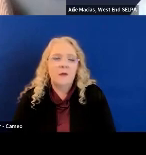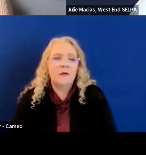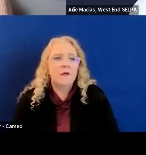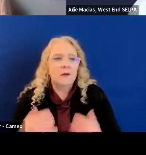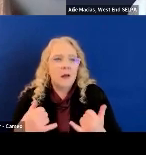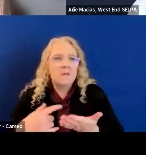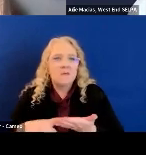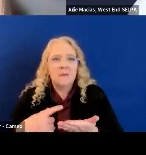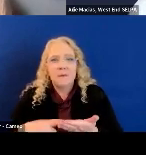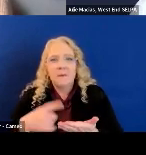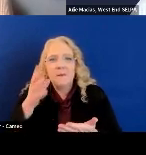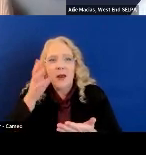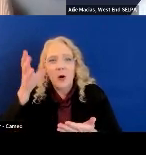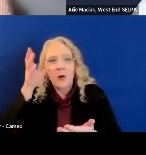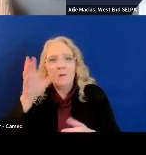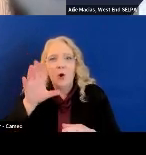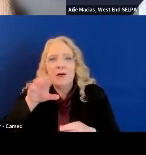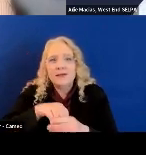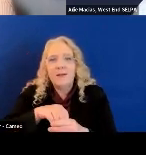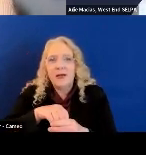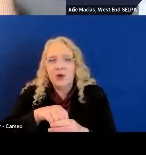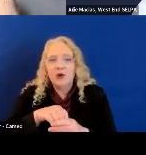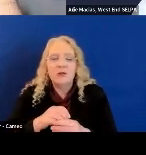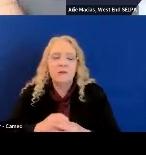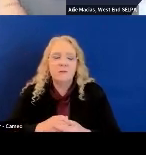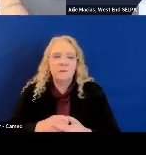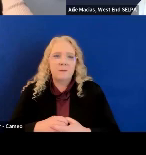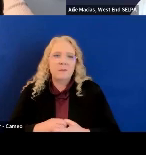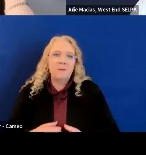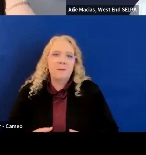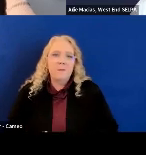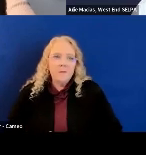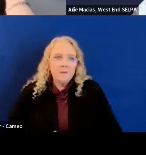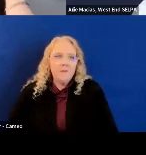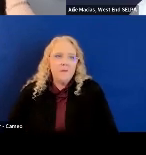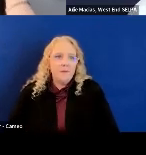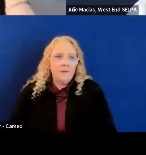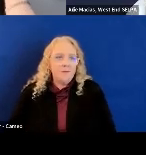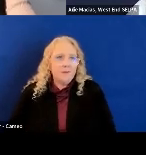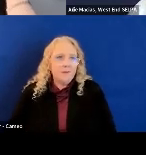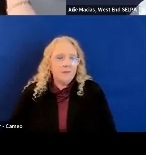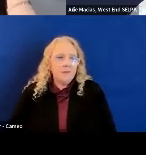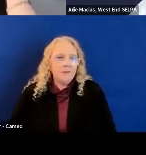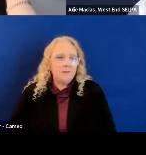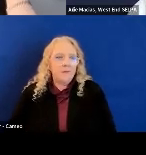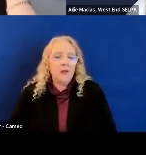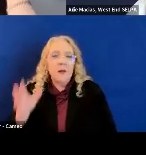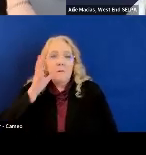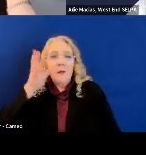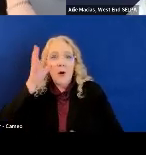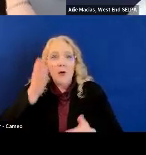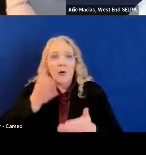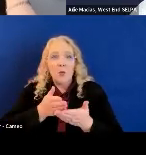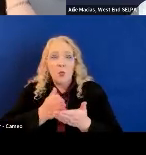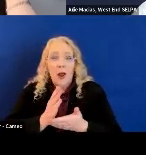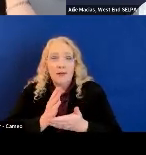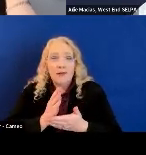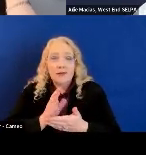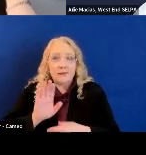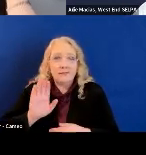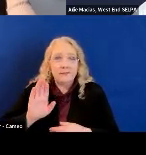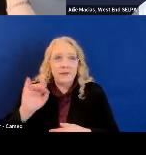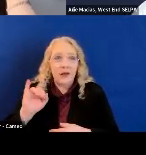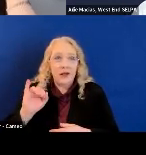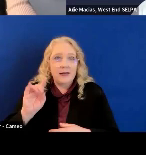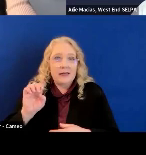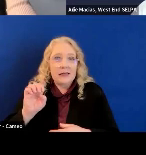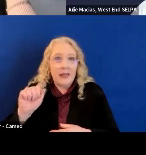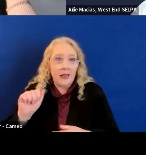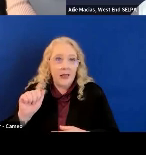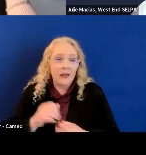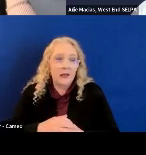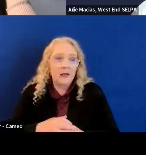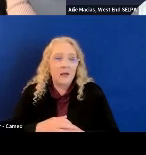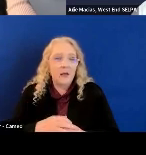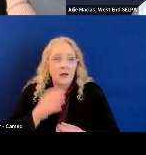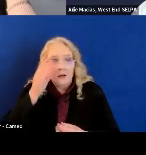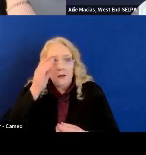la participación de los padres, siguiente diapositiva, por lo que los derechos de los padres según IDEA, como parte del desarrollo del